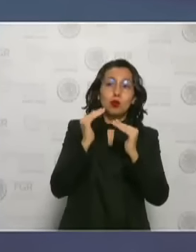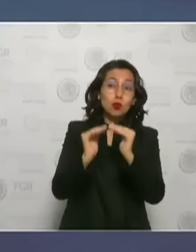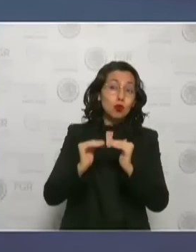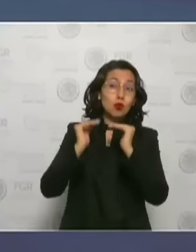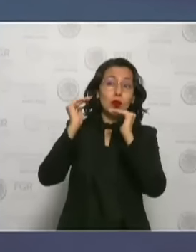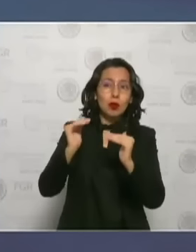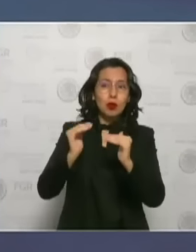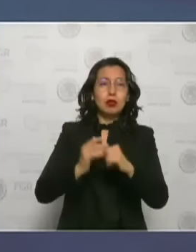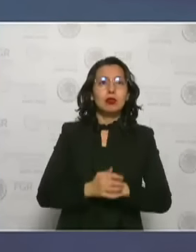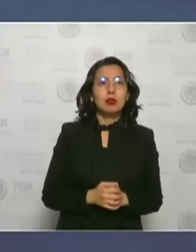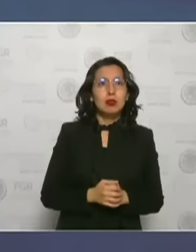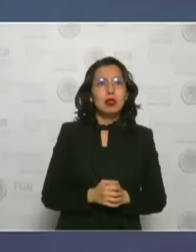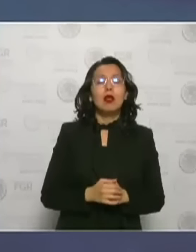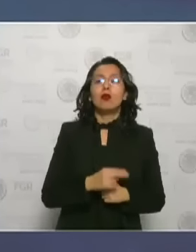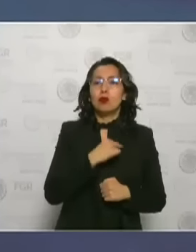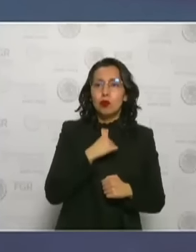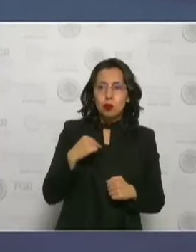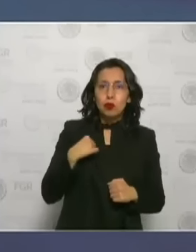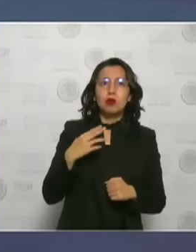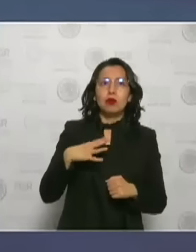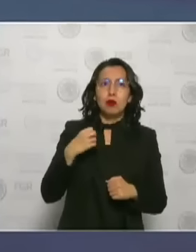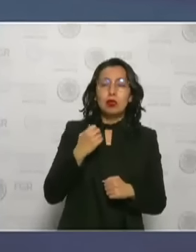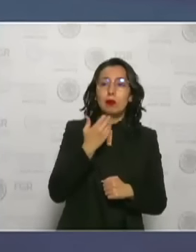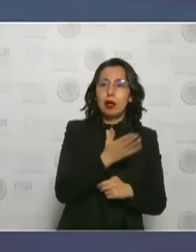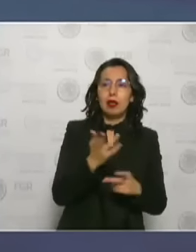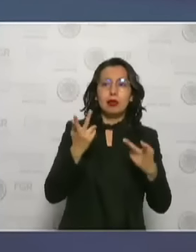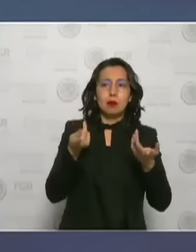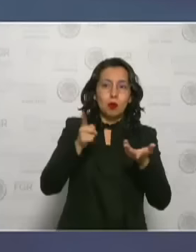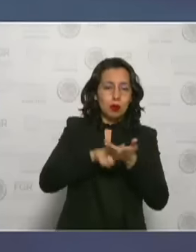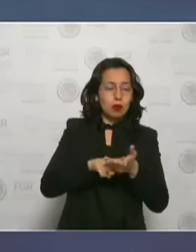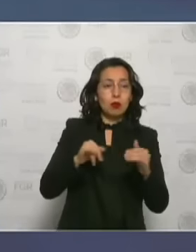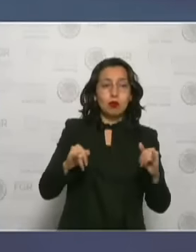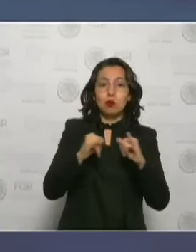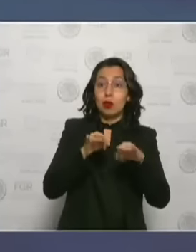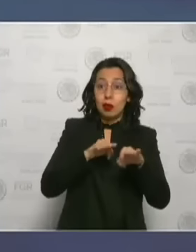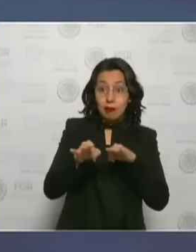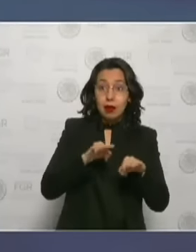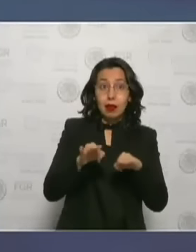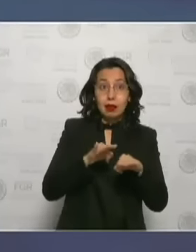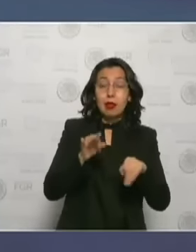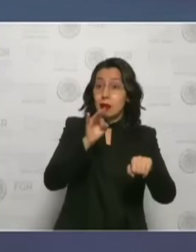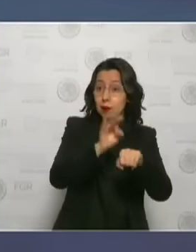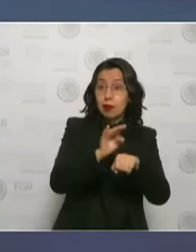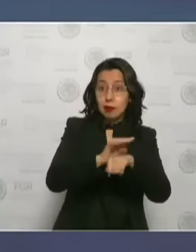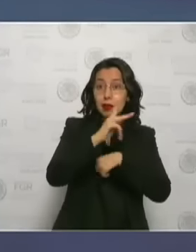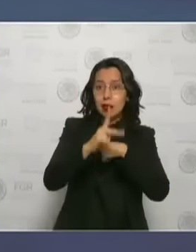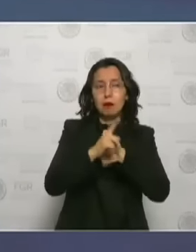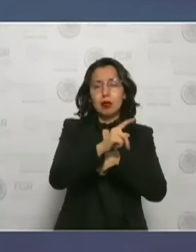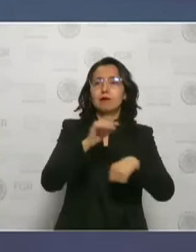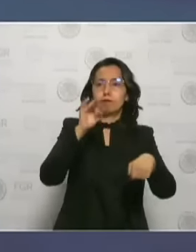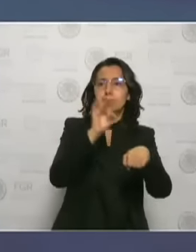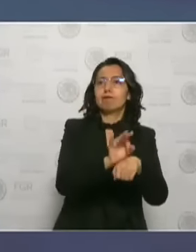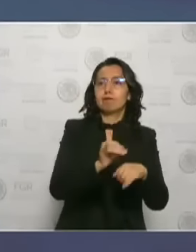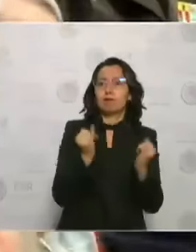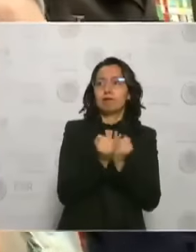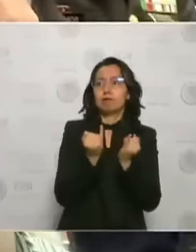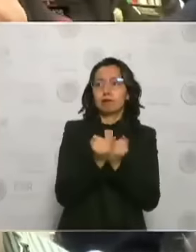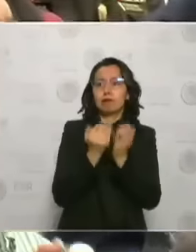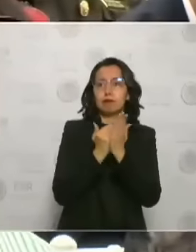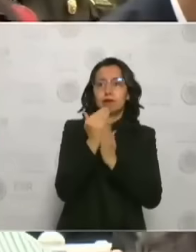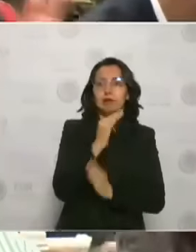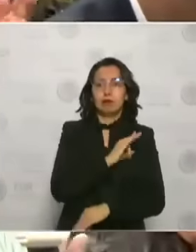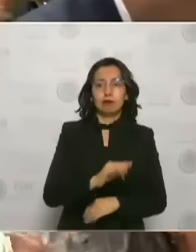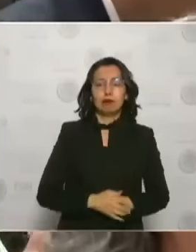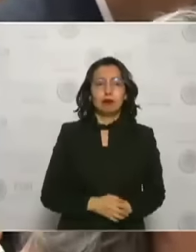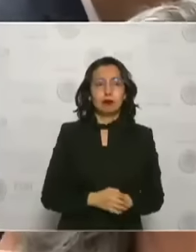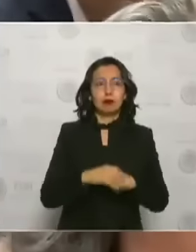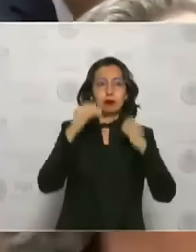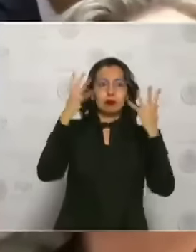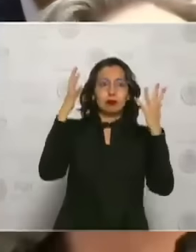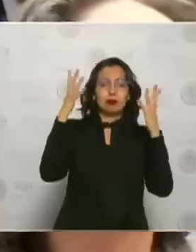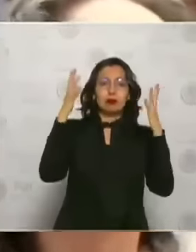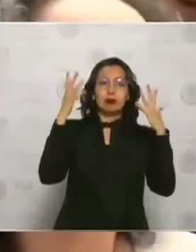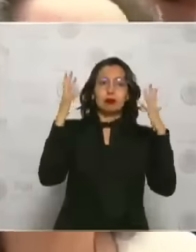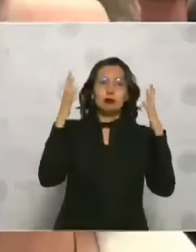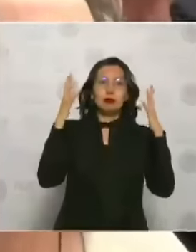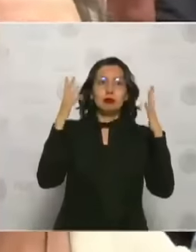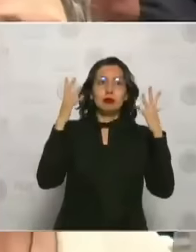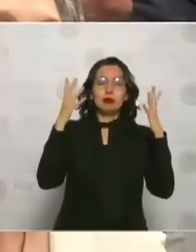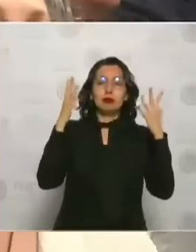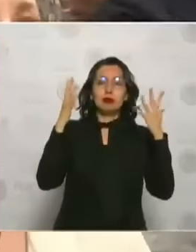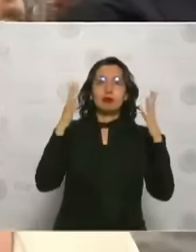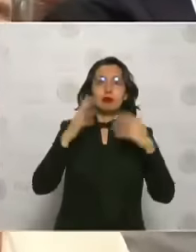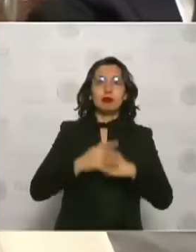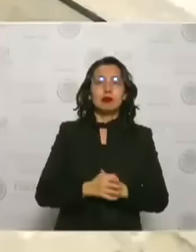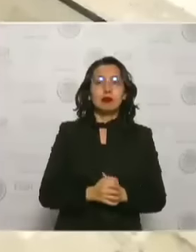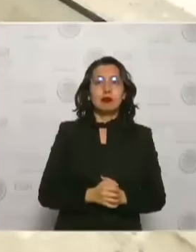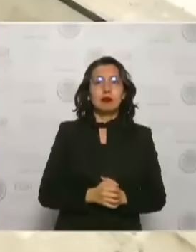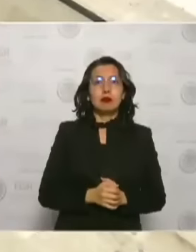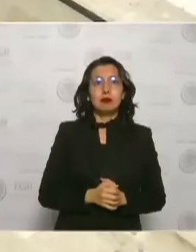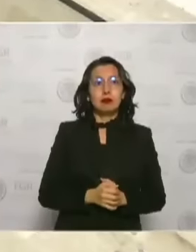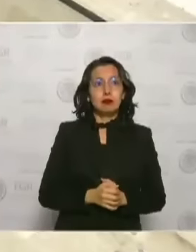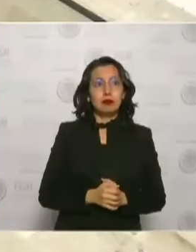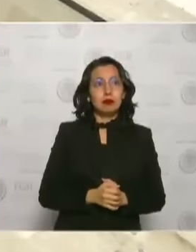Vamos a dar certeza a nuestros trabajadores que tanto hacen por el pueblo de México.